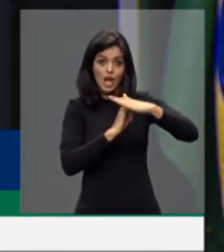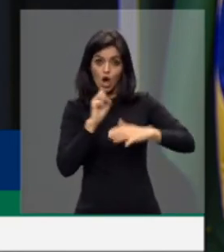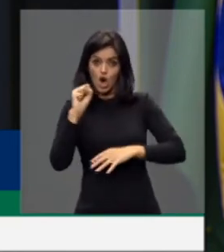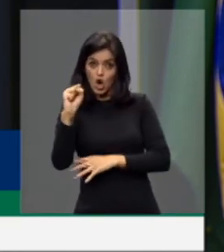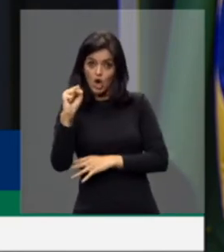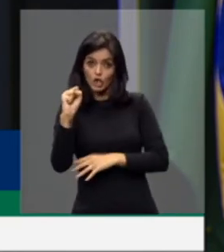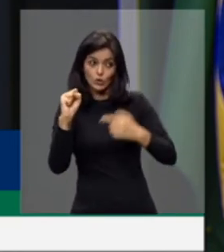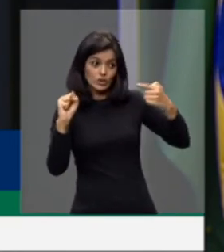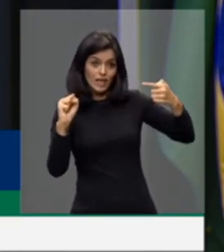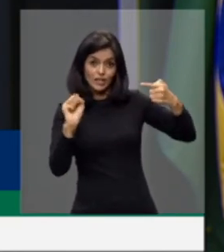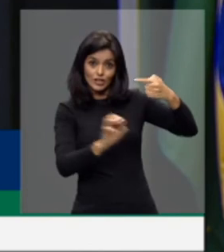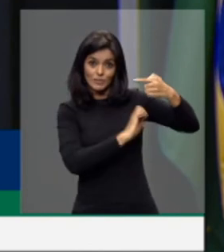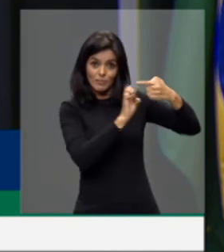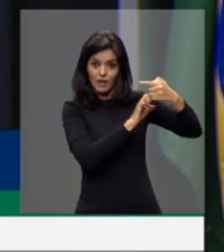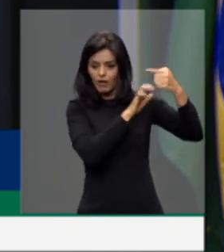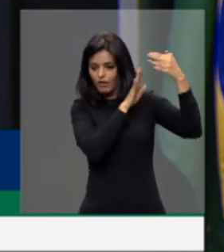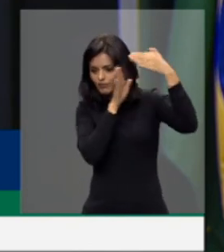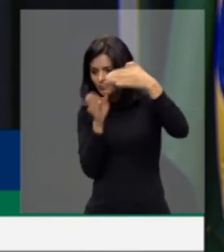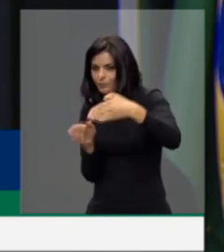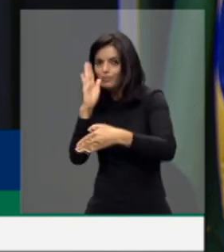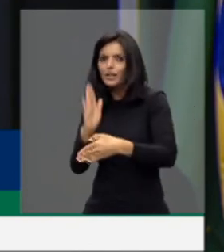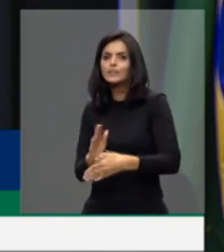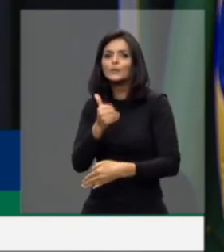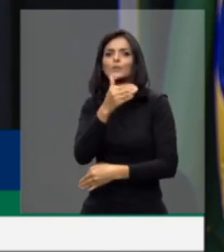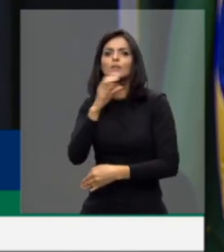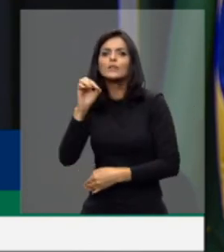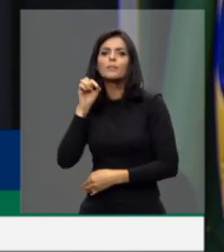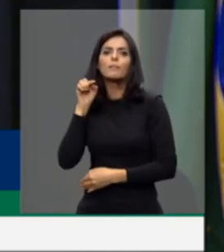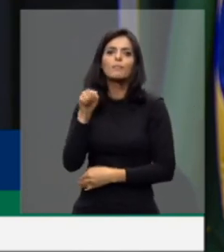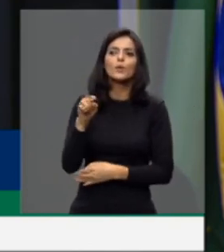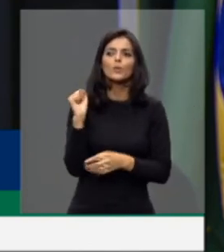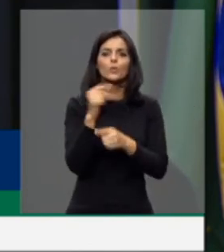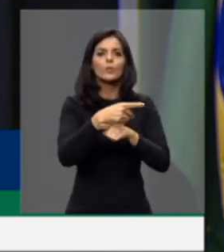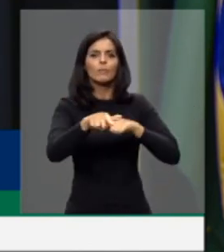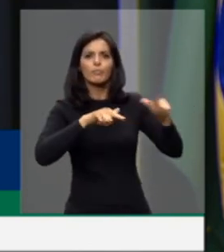RAPIDAMENTE RAPIDAMENTE, DAS OITO MAIORES EMPRESAS DO MUNDO, SETE VIERAM PARA O BRASIL. ISSO GEROU 100 MIL